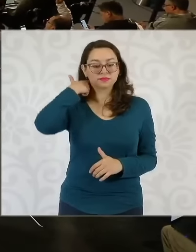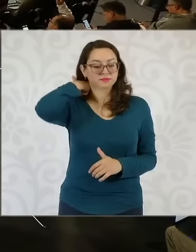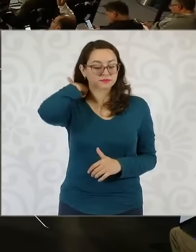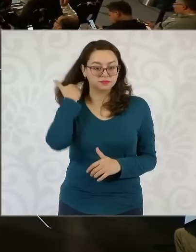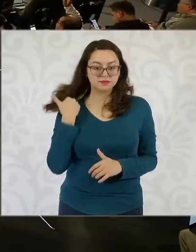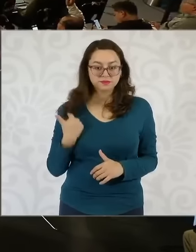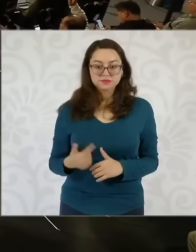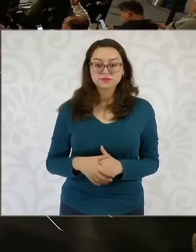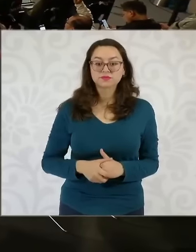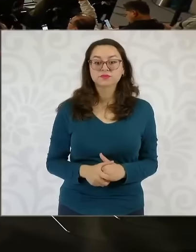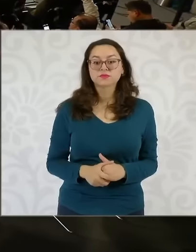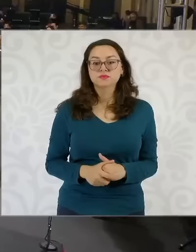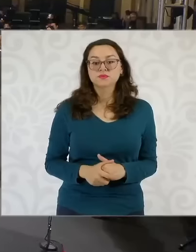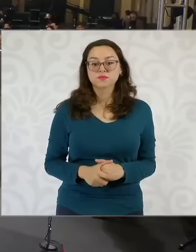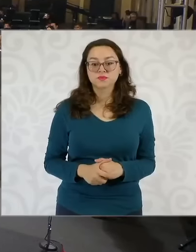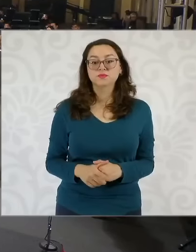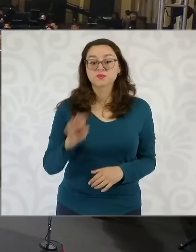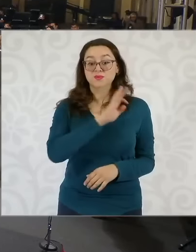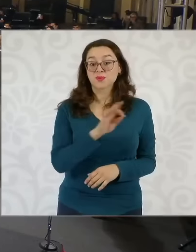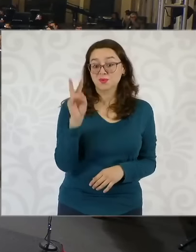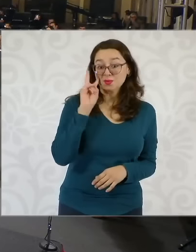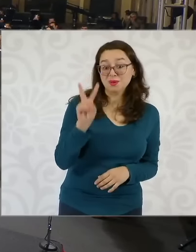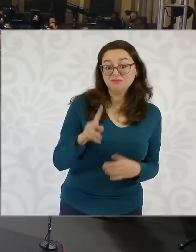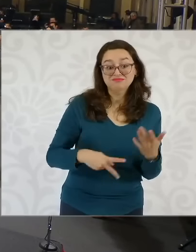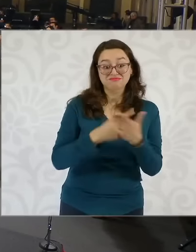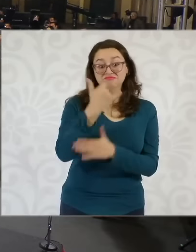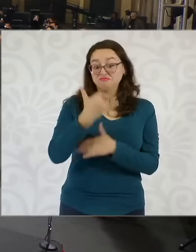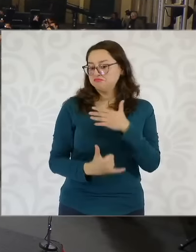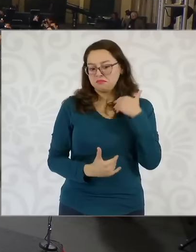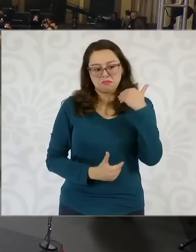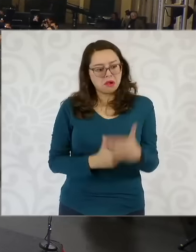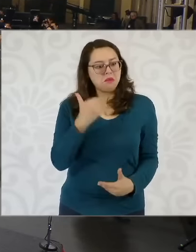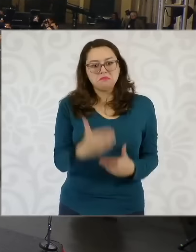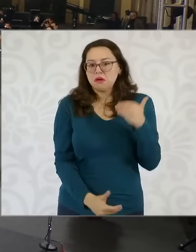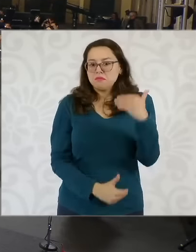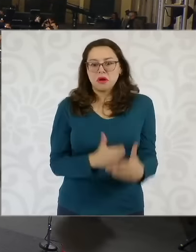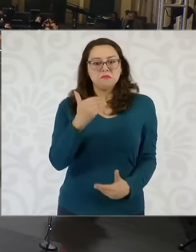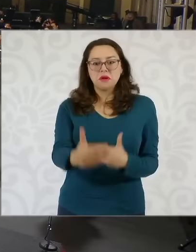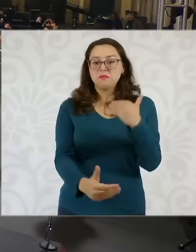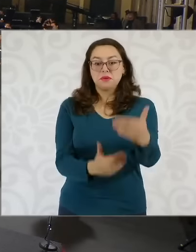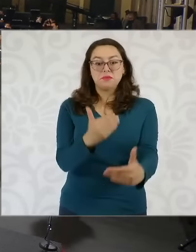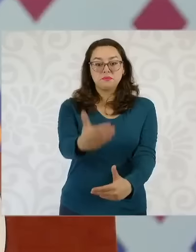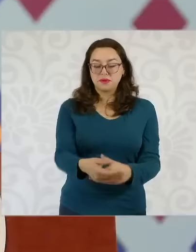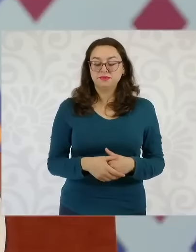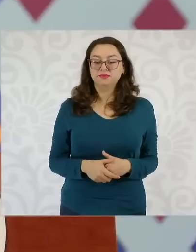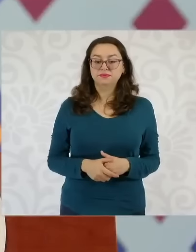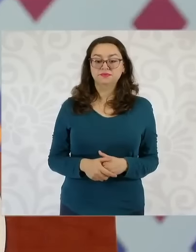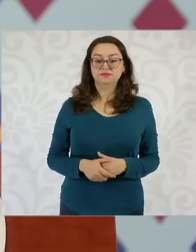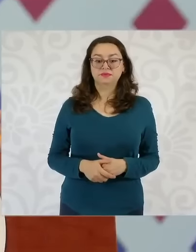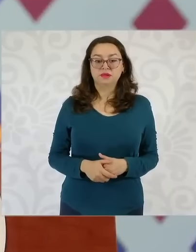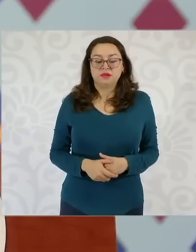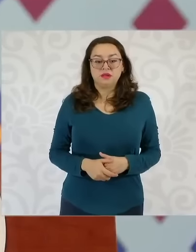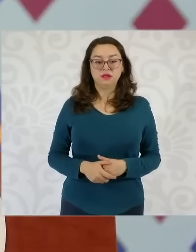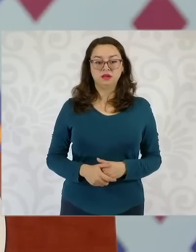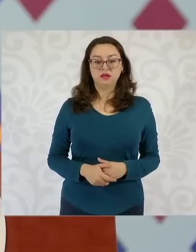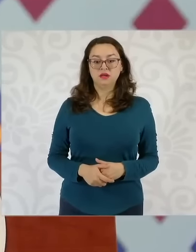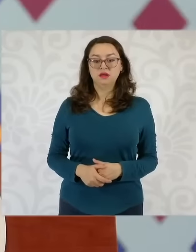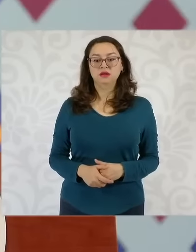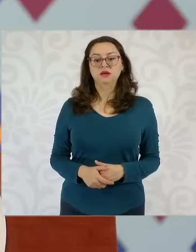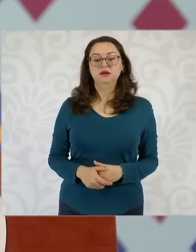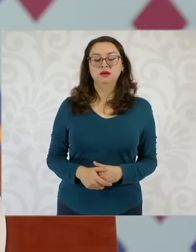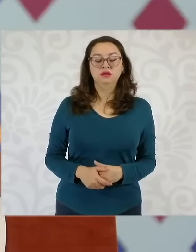pues como ven va muy avanzado el corredor interoceánico no solamente es el cruce del